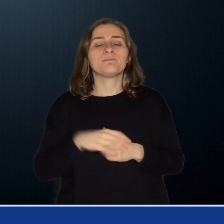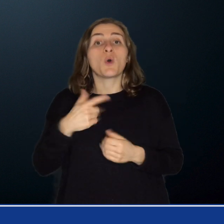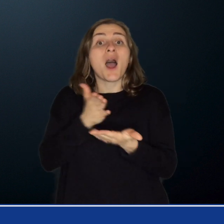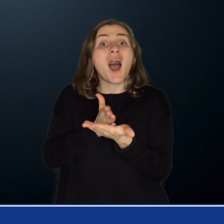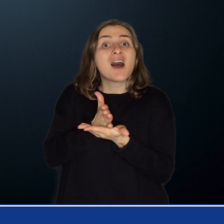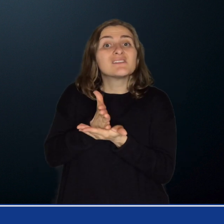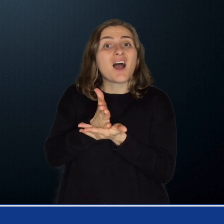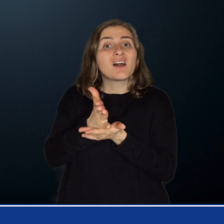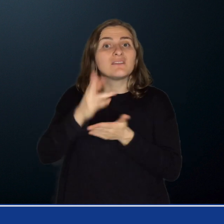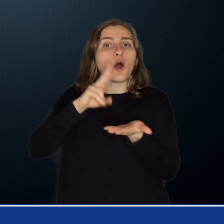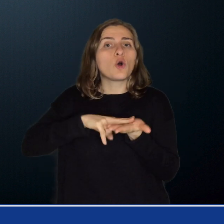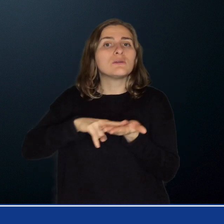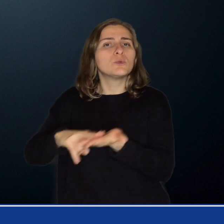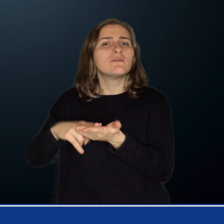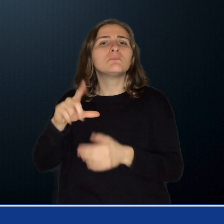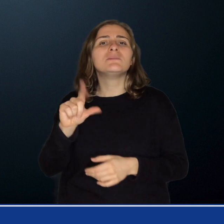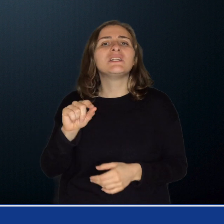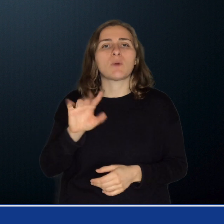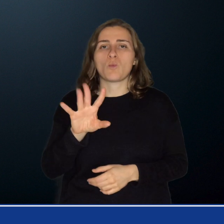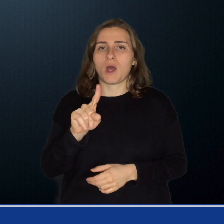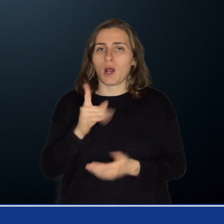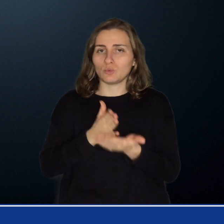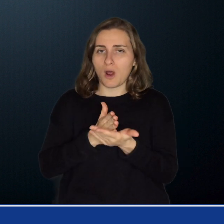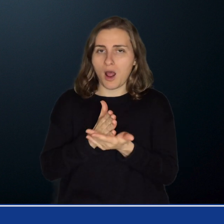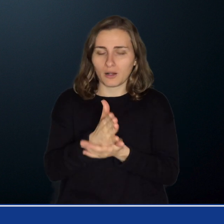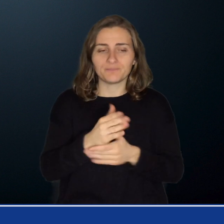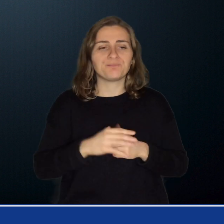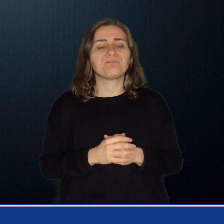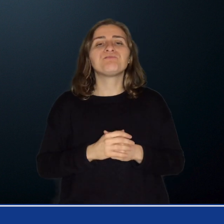e anzianità contributiva minima di 41 anni.